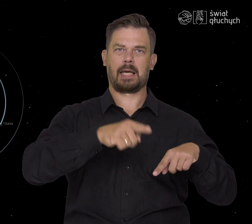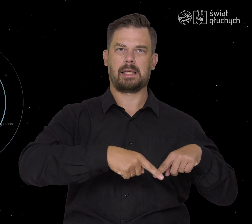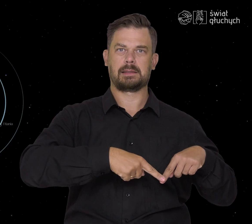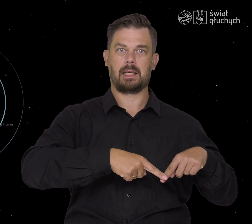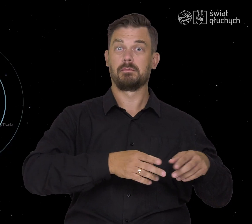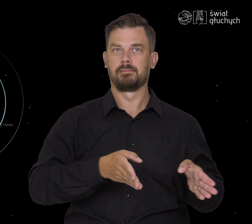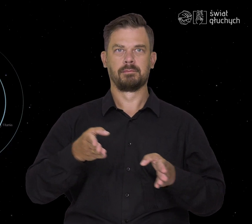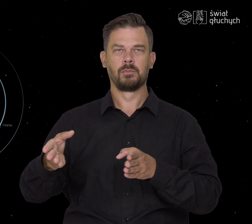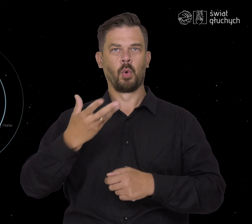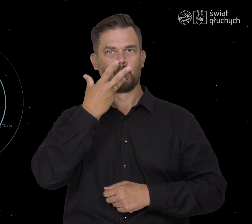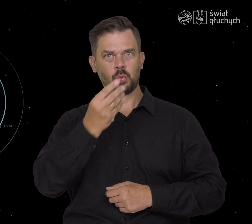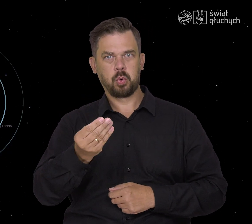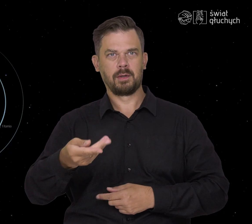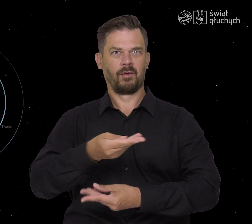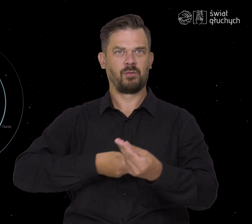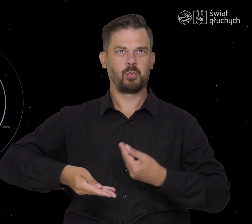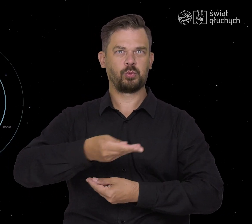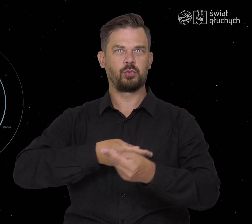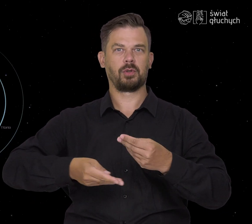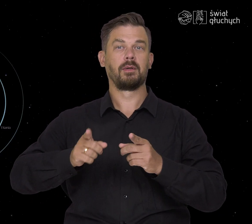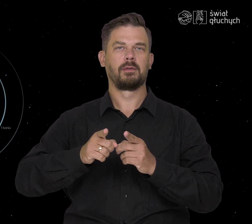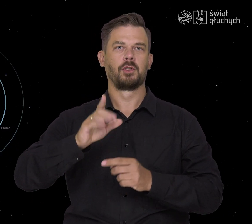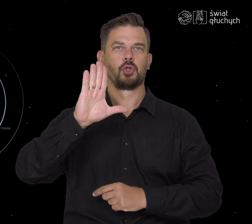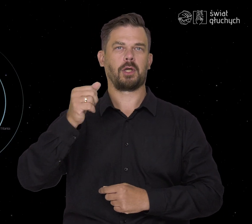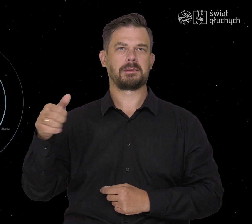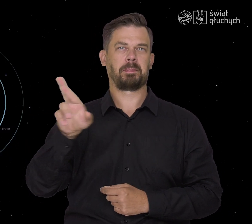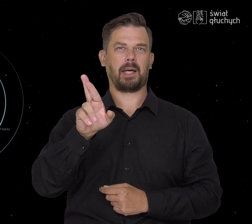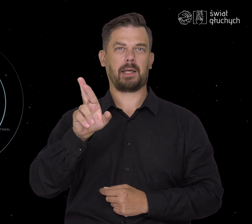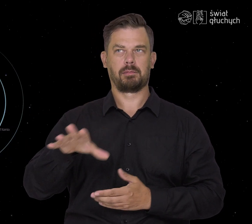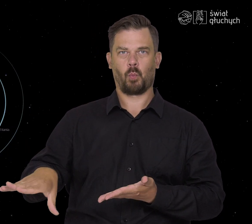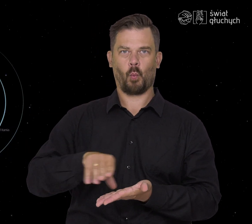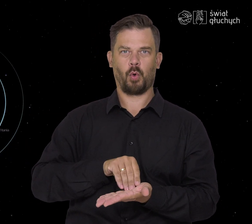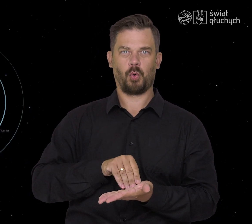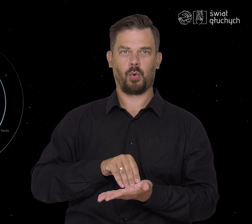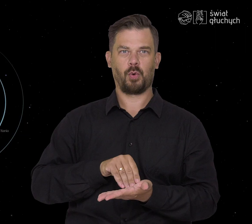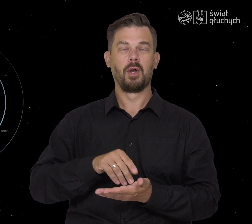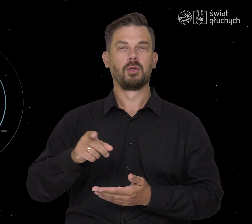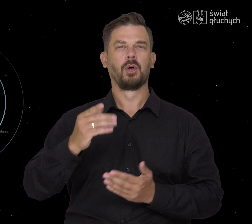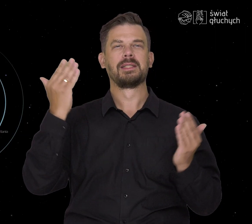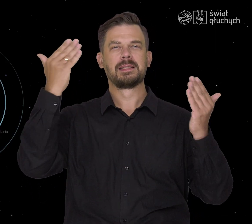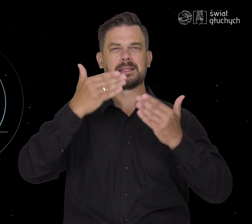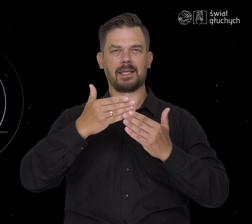księżyce w tym systemie noszą imiona duchów, wróżek i postaci z dzieł Szekspiera, na przykład ze „Snu nocy letniej”,